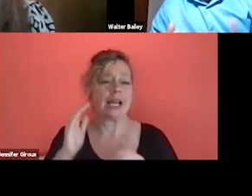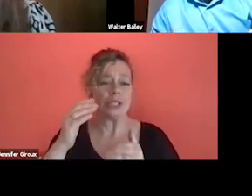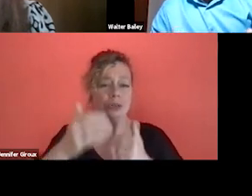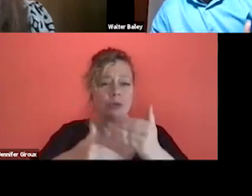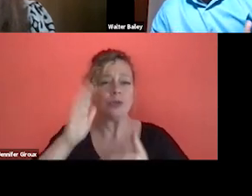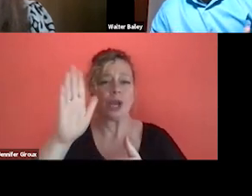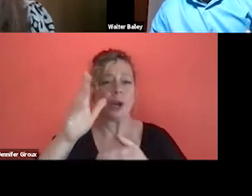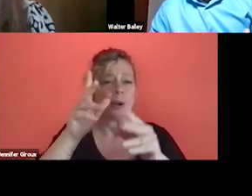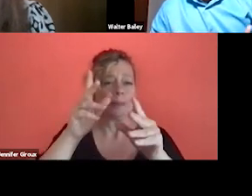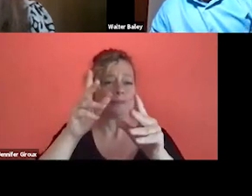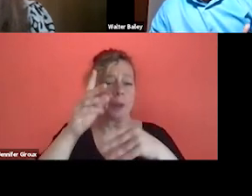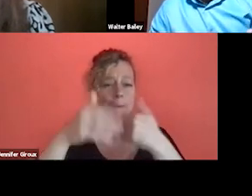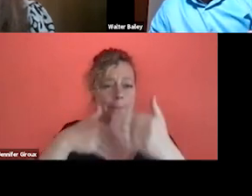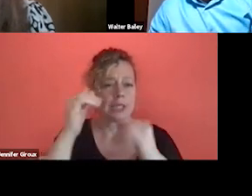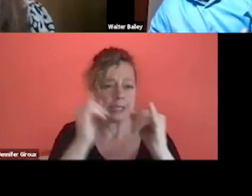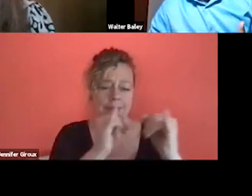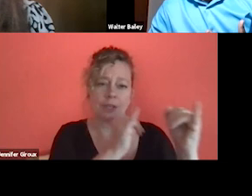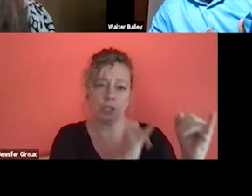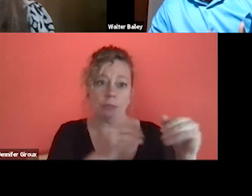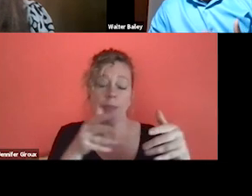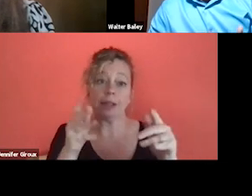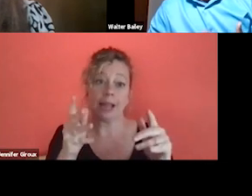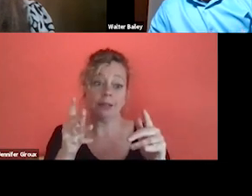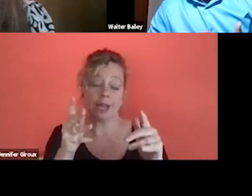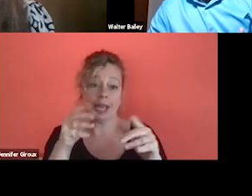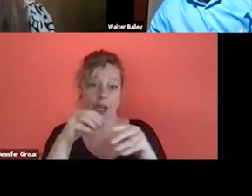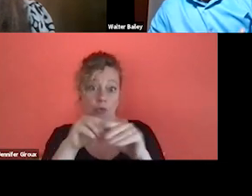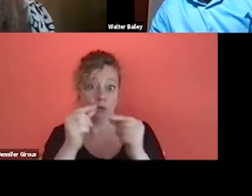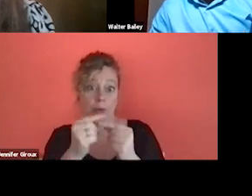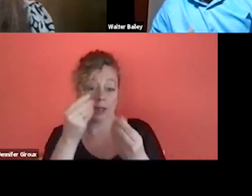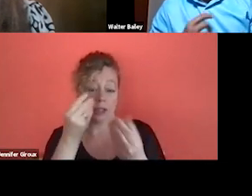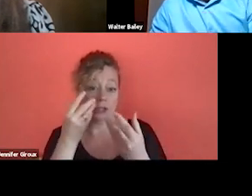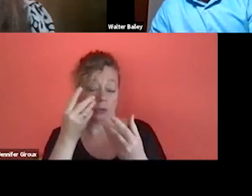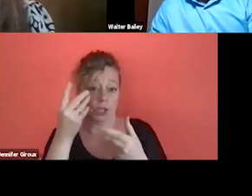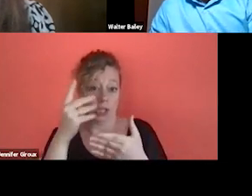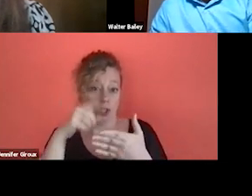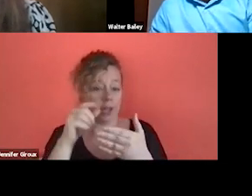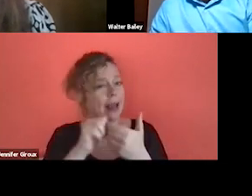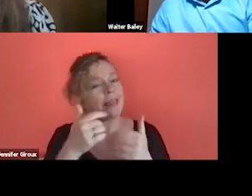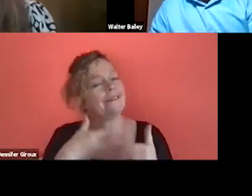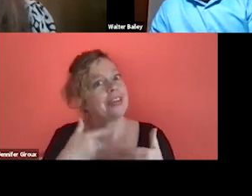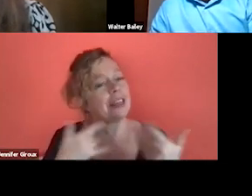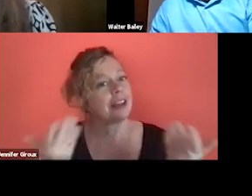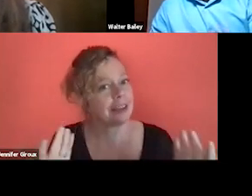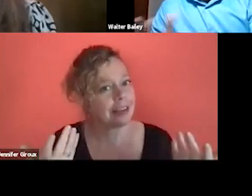pero permitiéndoles ese espacio en grupo para avisarnos cuando comprueben cómo se sienten, porque eso es algo muy importante.